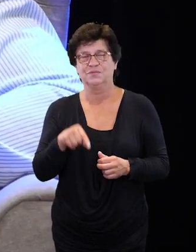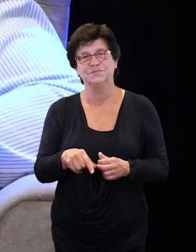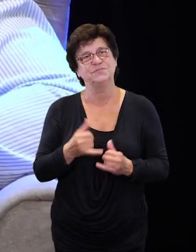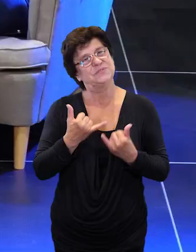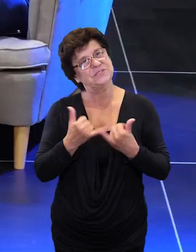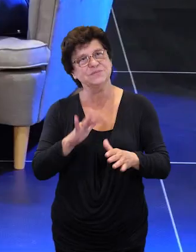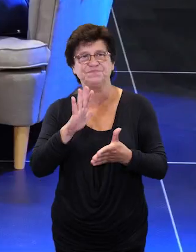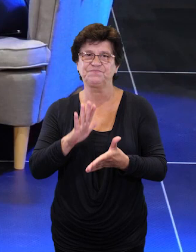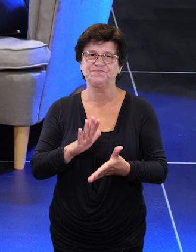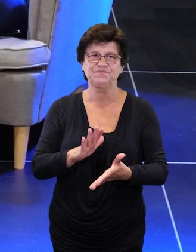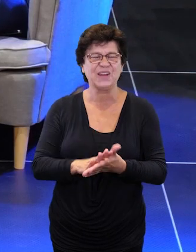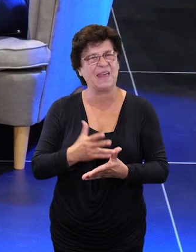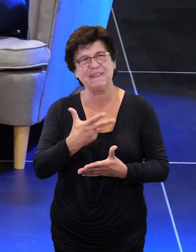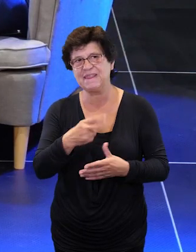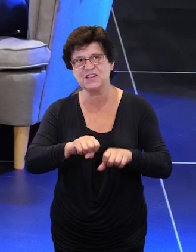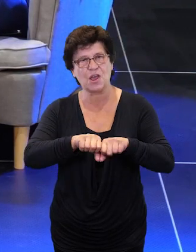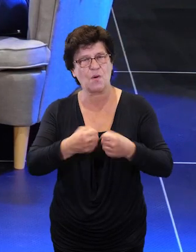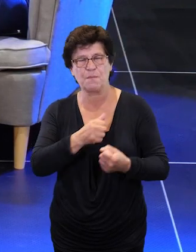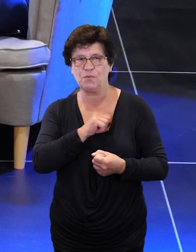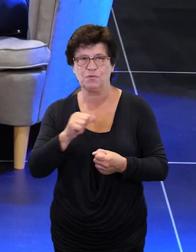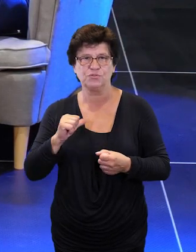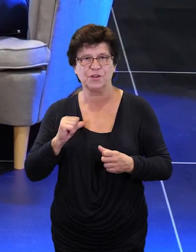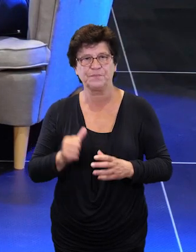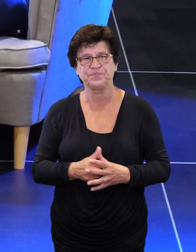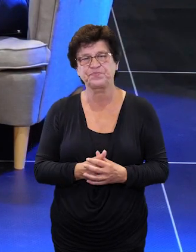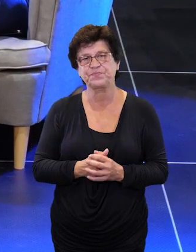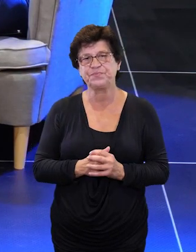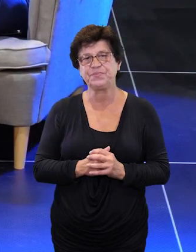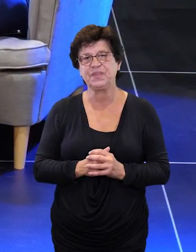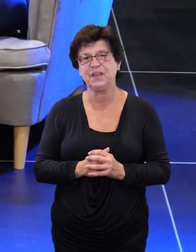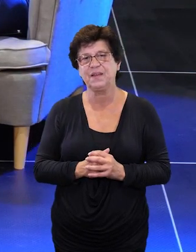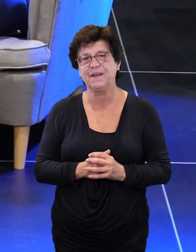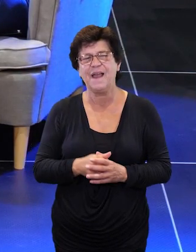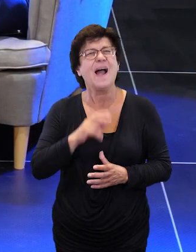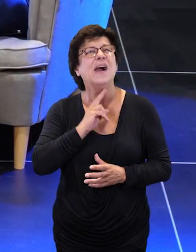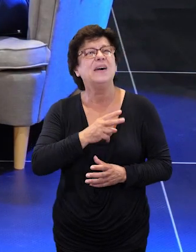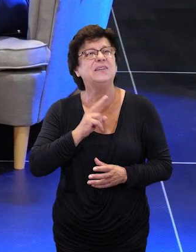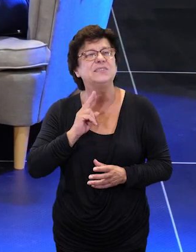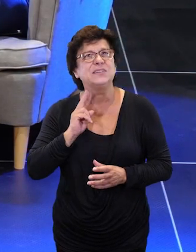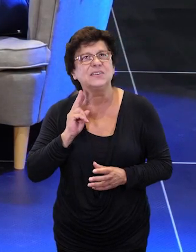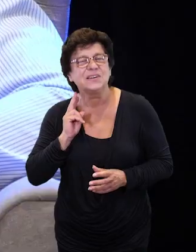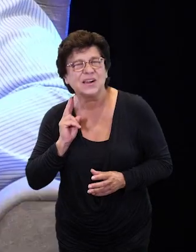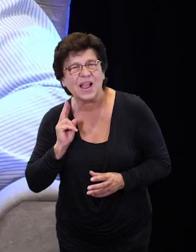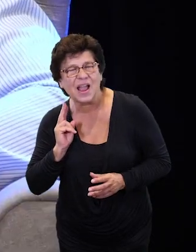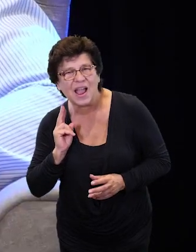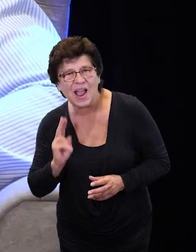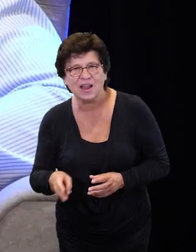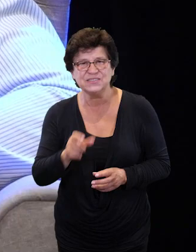Najbardziej irytujące zachowanie pacjentów? To jak kaszle pacjent do kawy. To jest najgorsze.